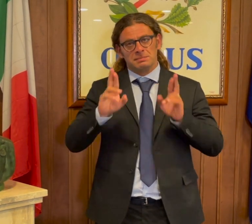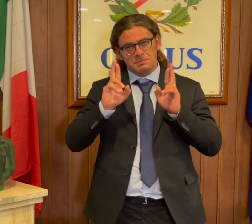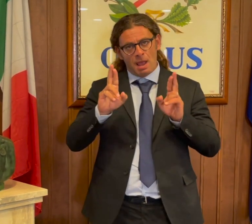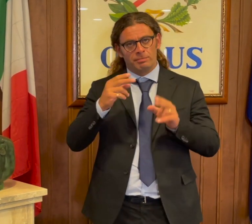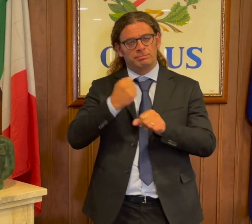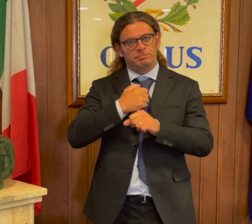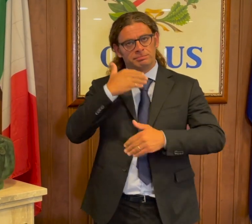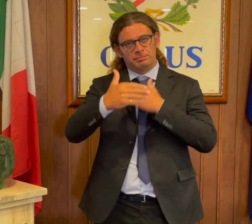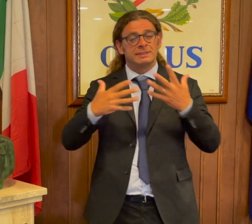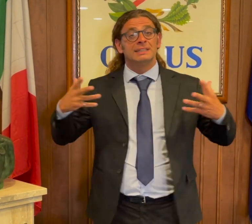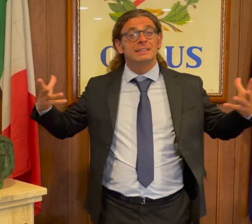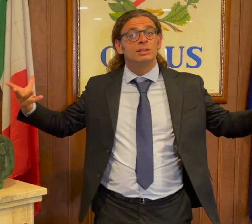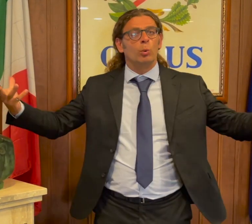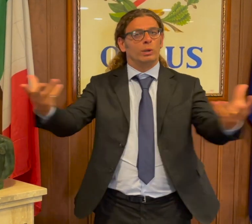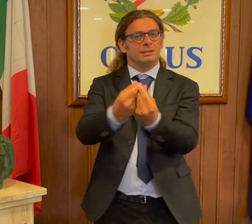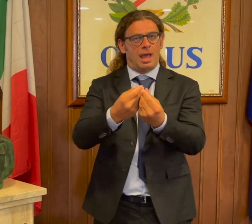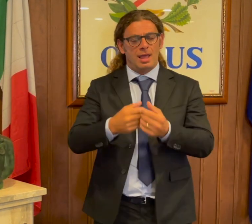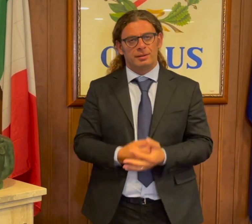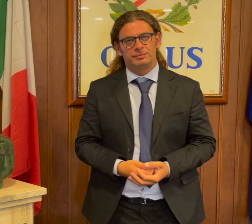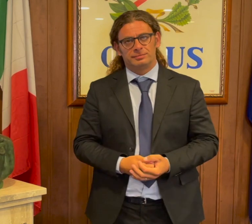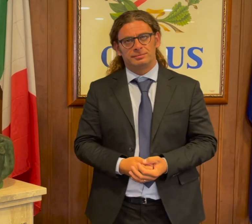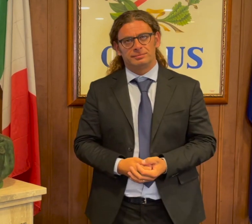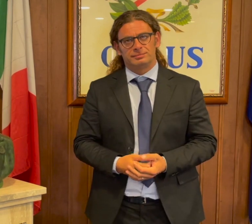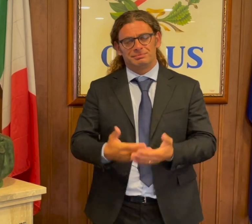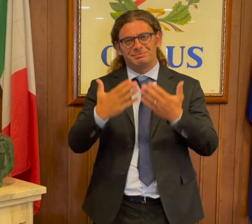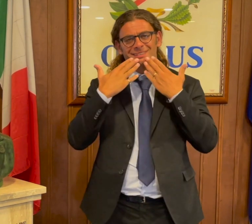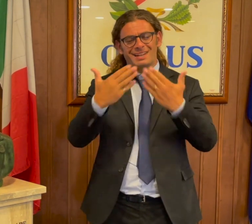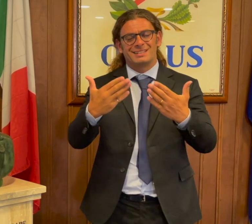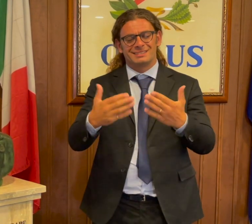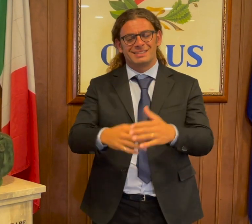e spero di lavorare tutti insieme uniti. Grazie